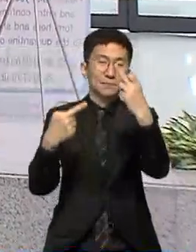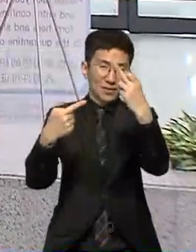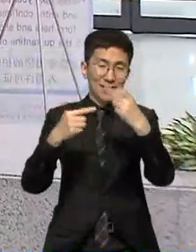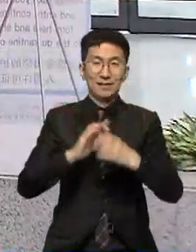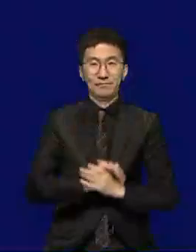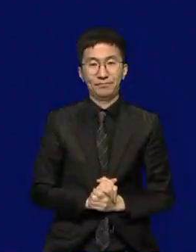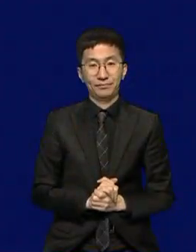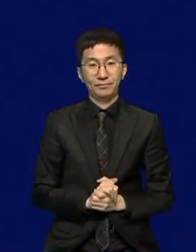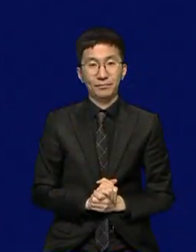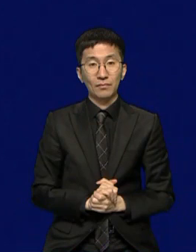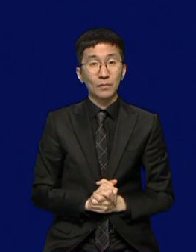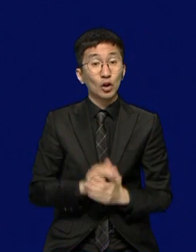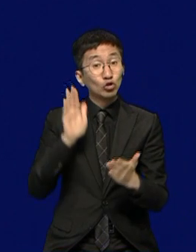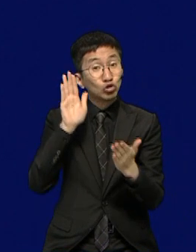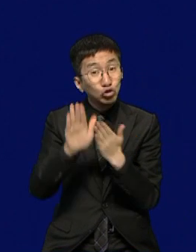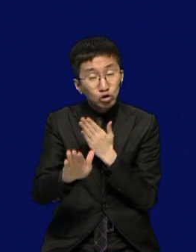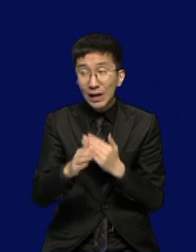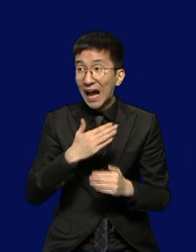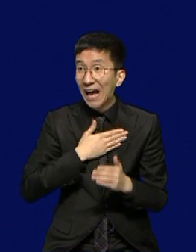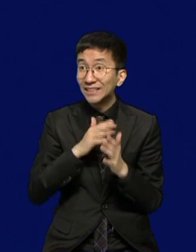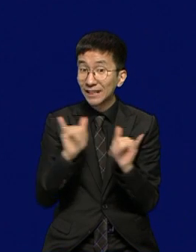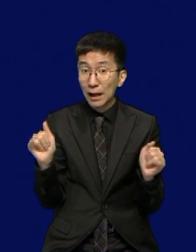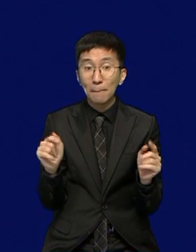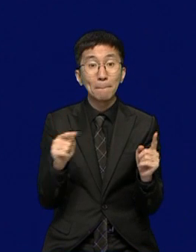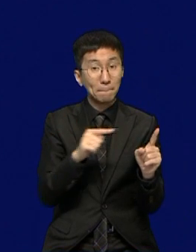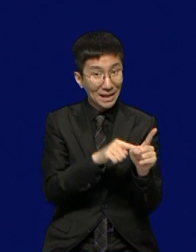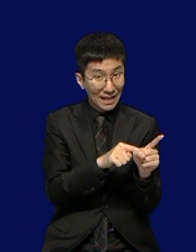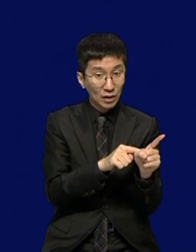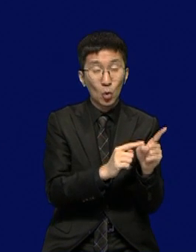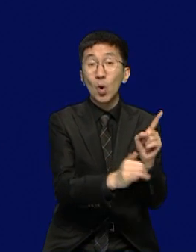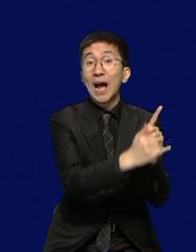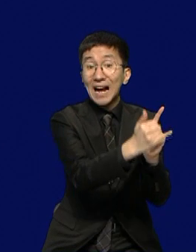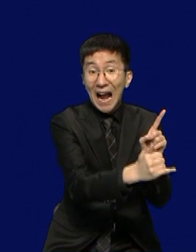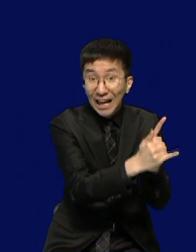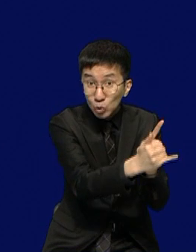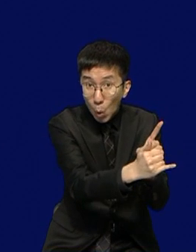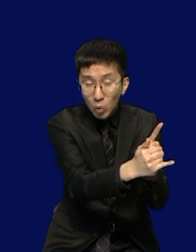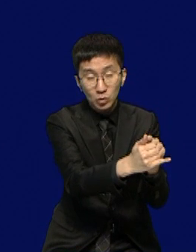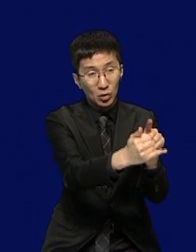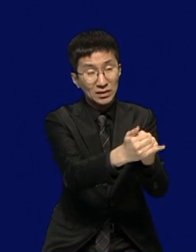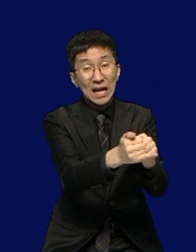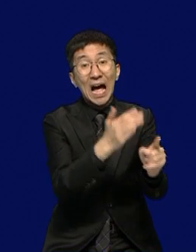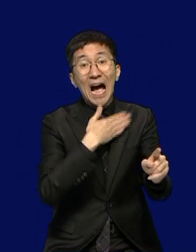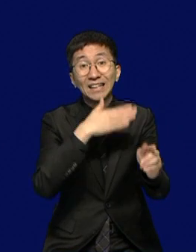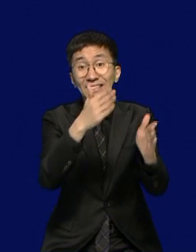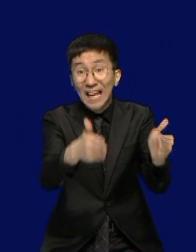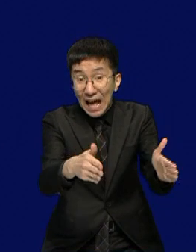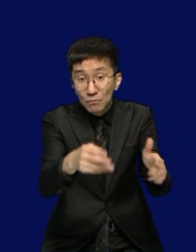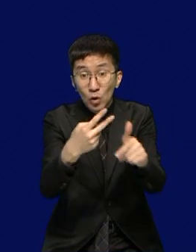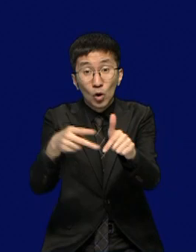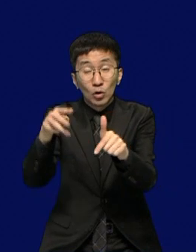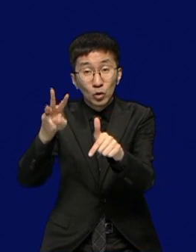이어 목사 부부의 지인과 지인의 가족 그리고 그들의 지인과 같은 교회 교인을